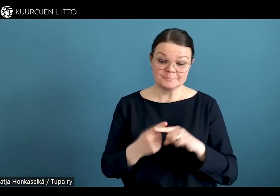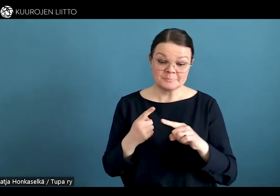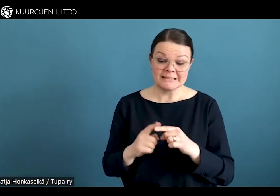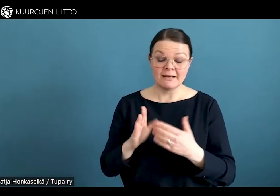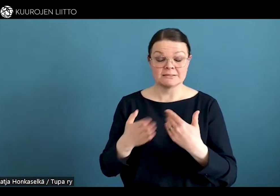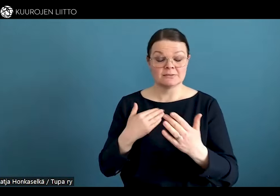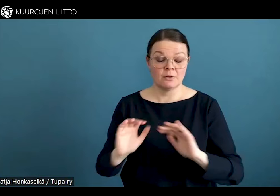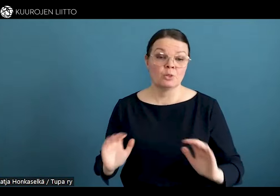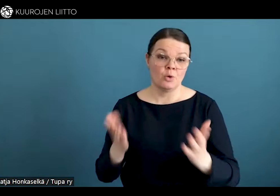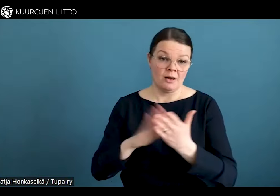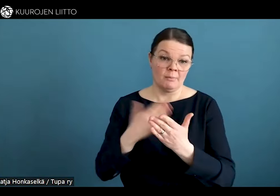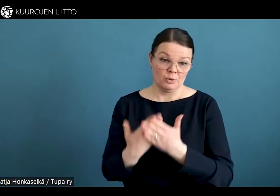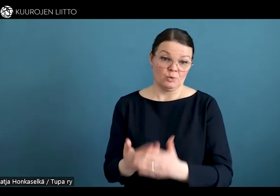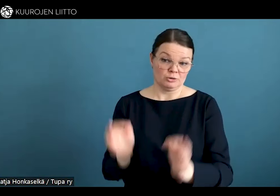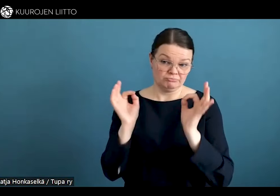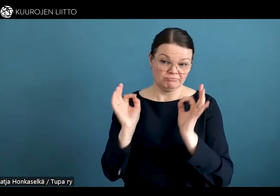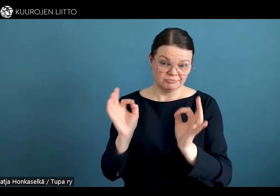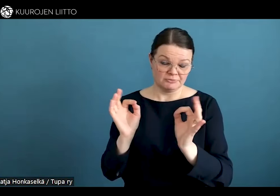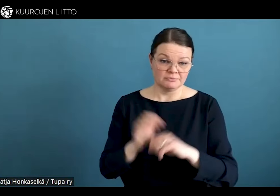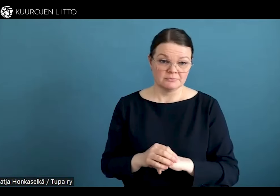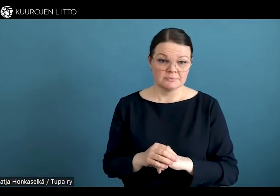Työelämätulkkaus pitäisi siis saada kuntoon.